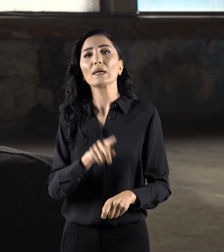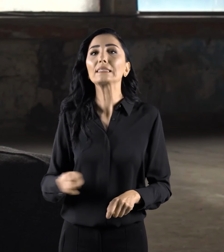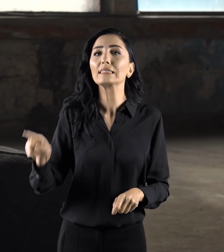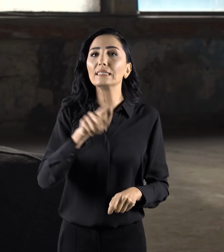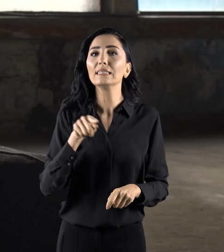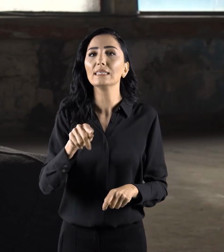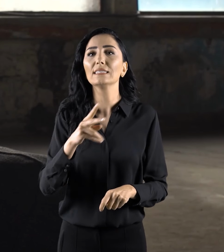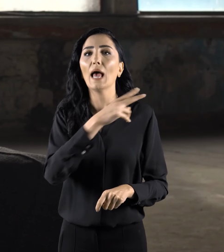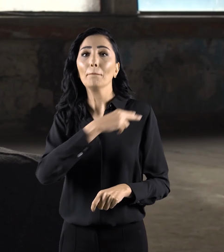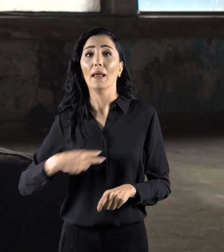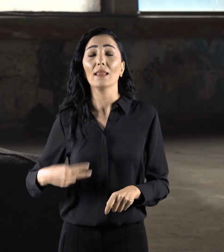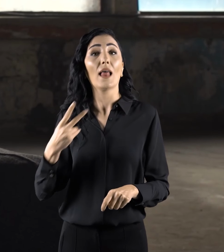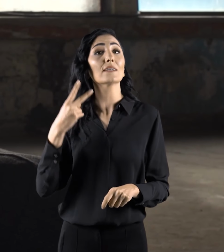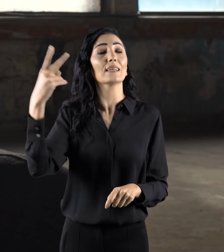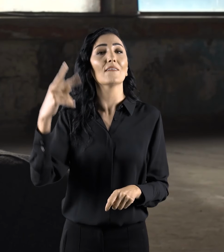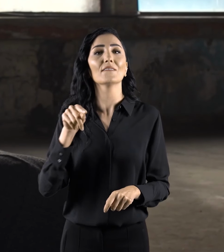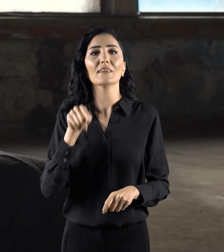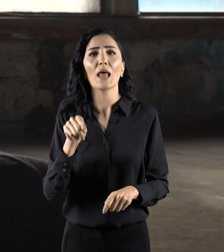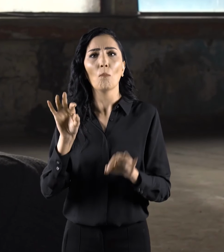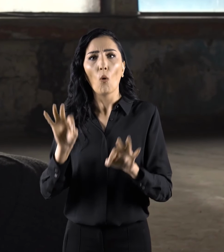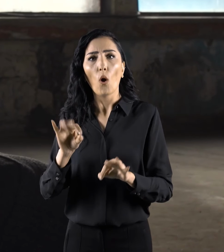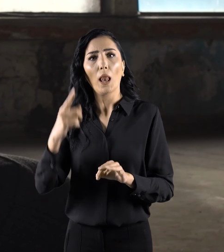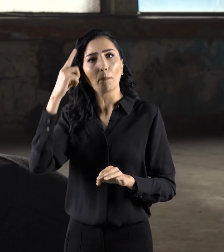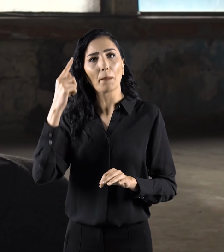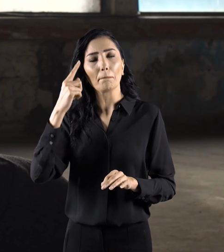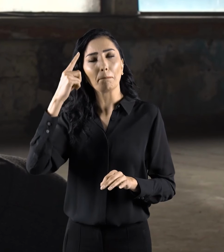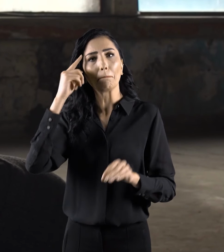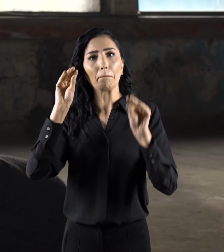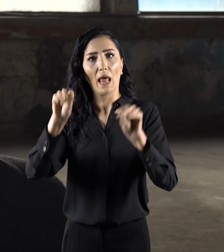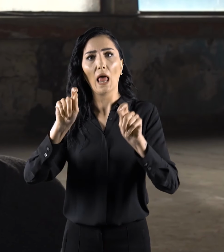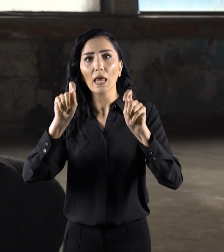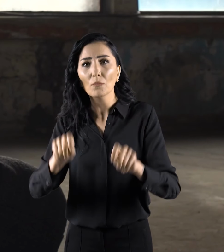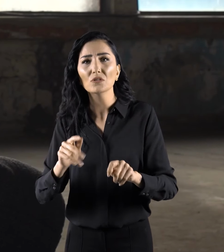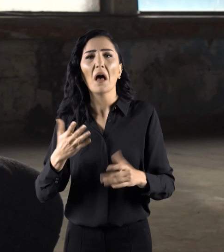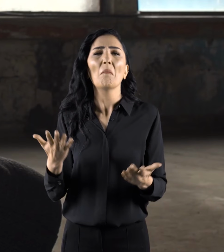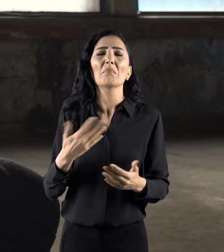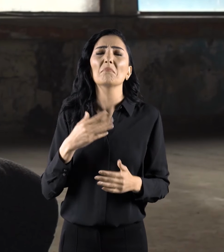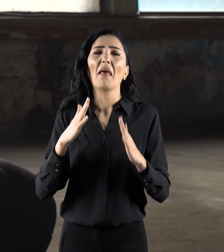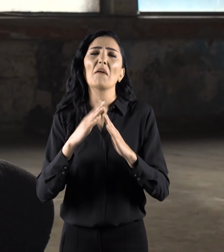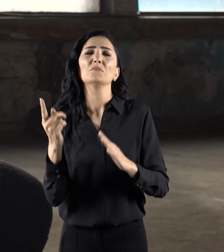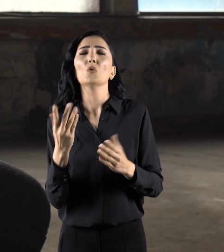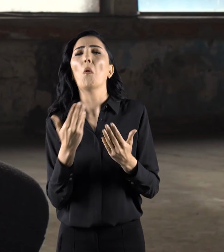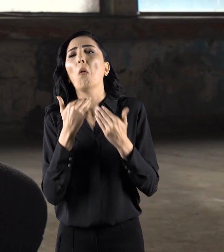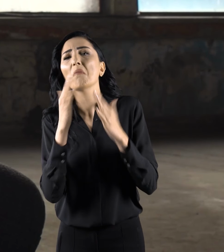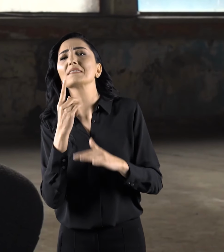Size yerel yönetimler tarafından bu şekilde bir uyarı yapılıyorsa "Aman benim evime bir şey olmaz." deyip